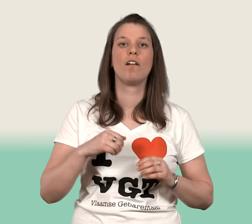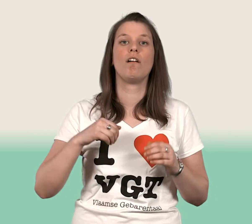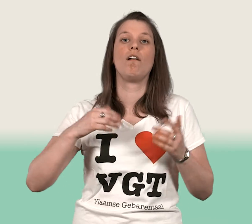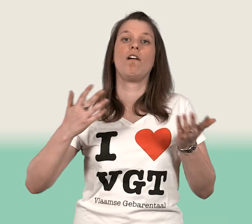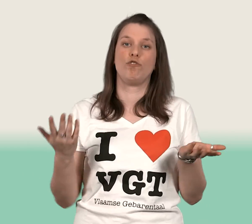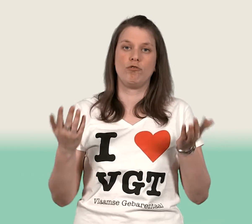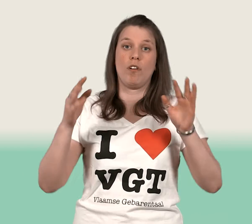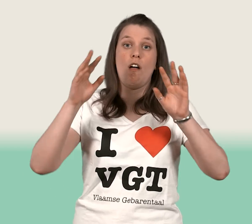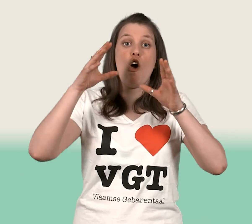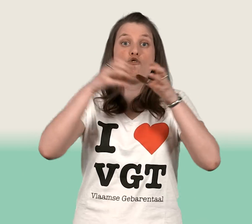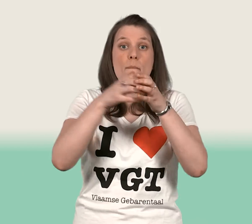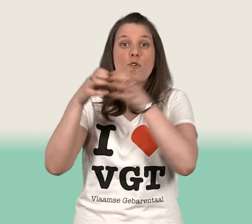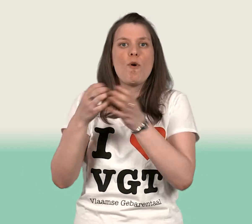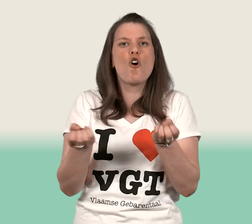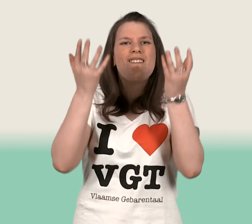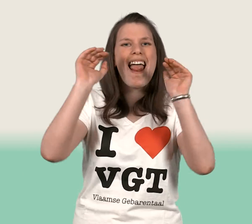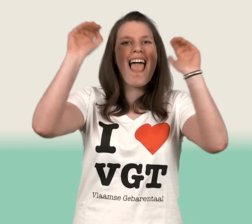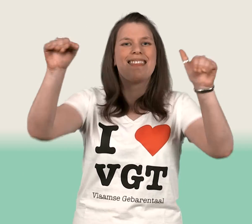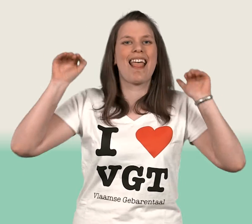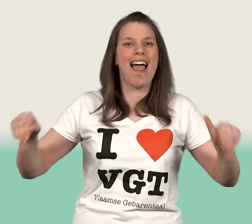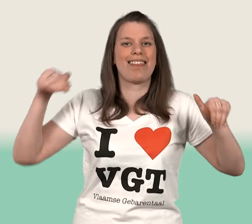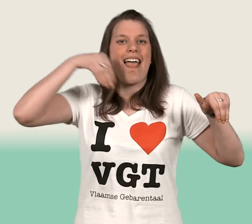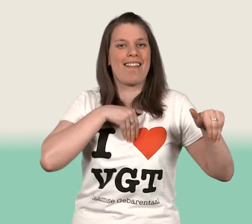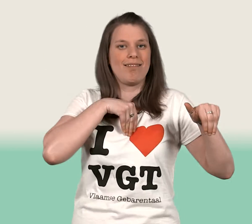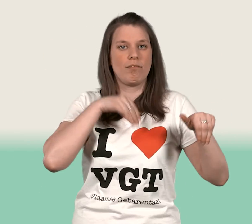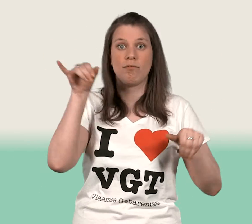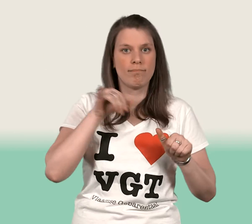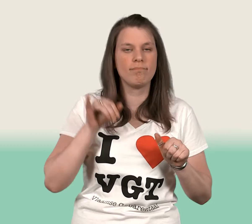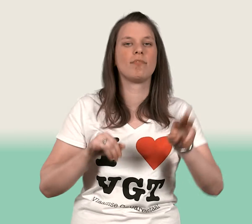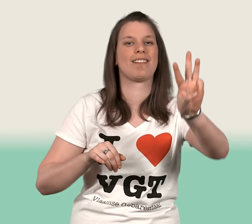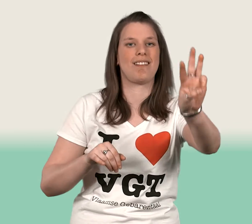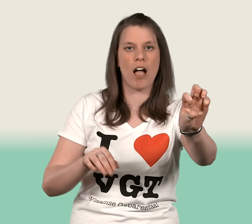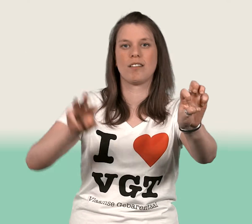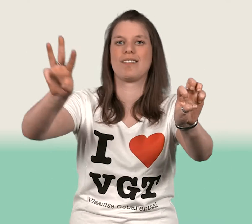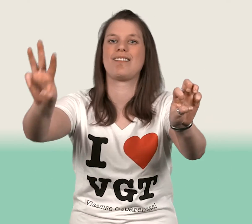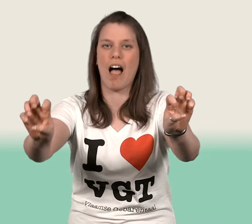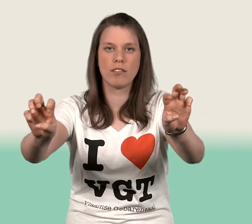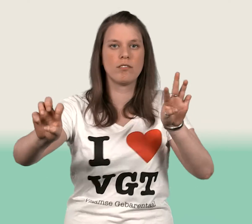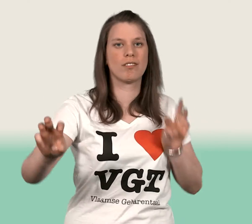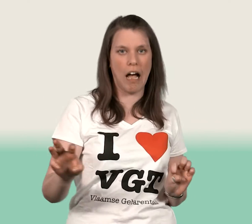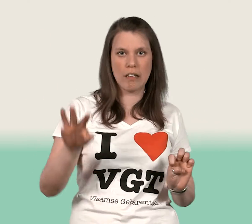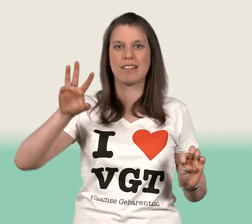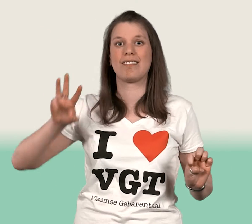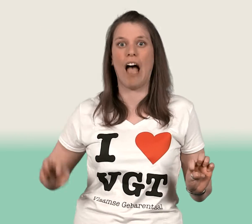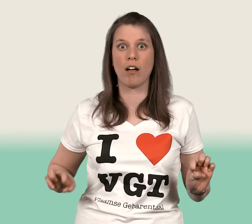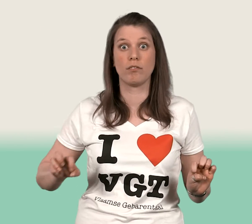In groepen A, B, C en D zitten rond 30 deelnemers.